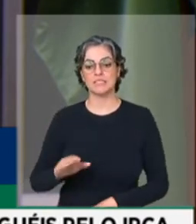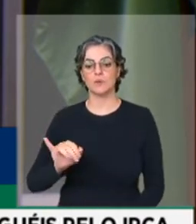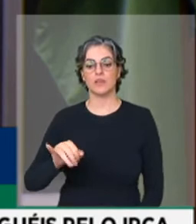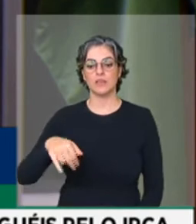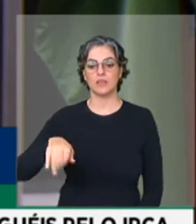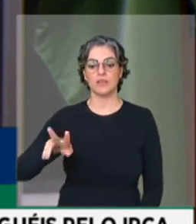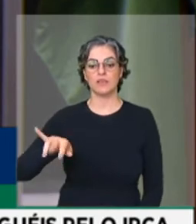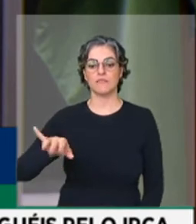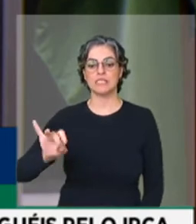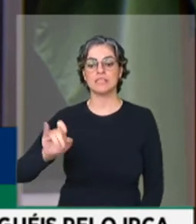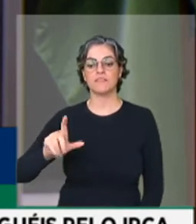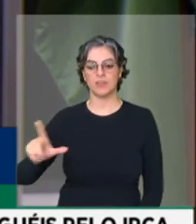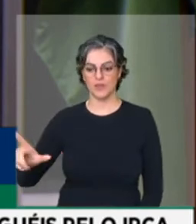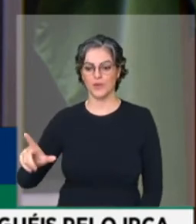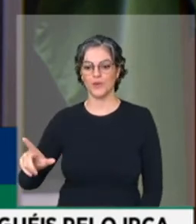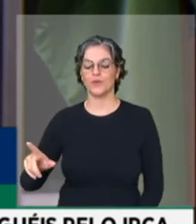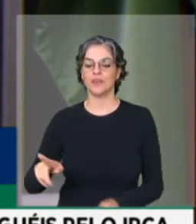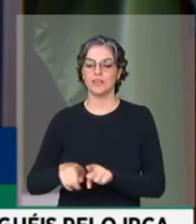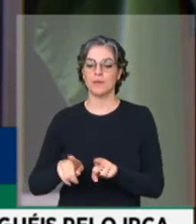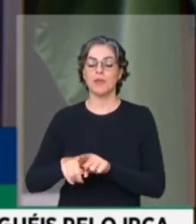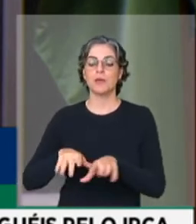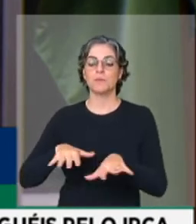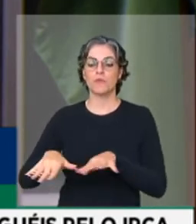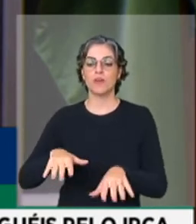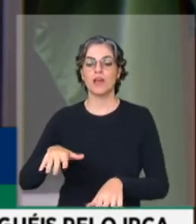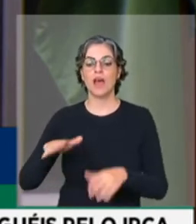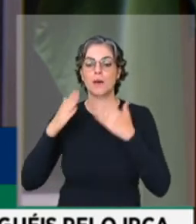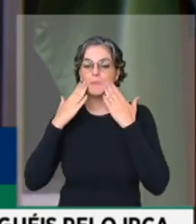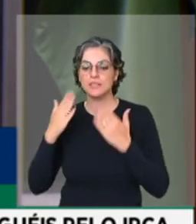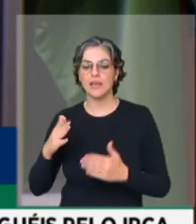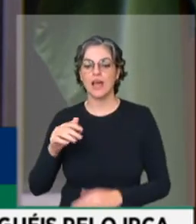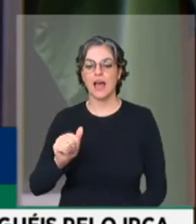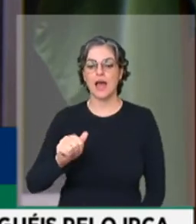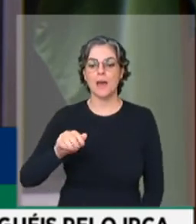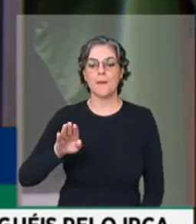BRASIL INVISÍVEL. É AO MOVIMENTO APRESENTA ABEOC UÉ